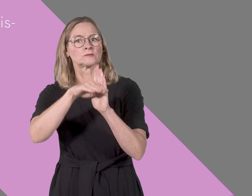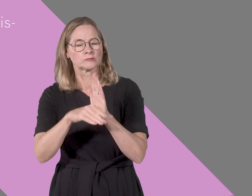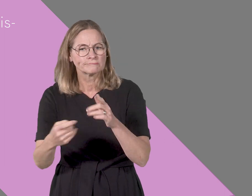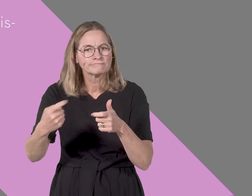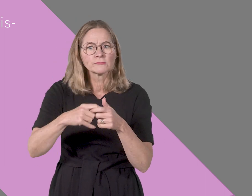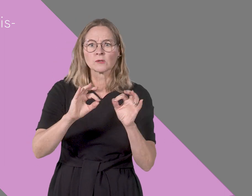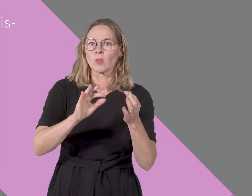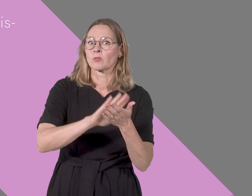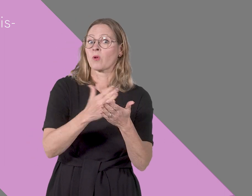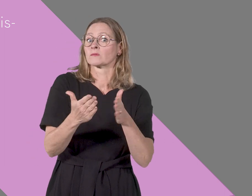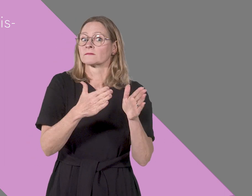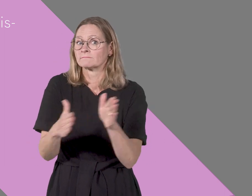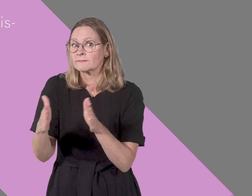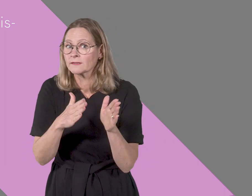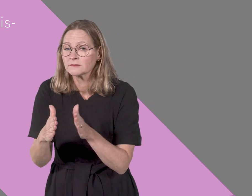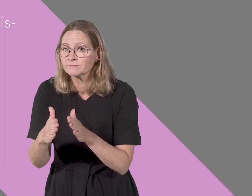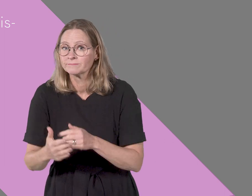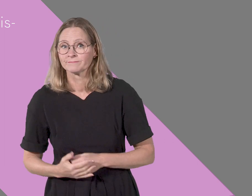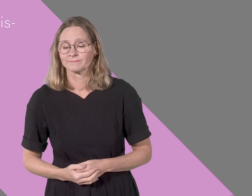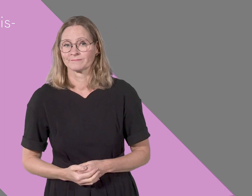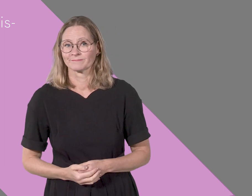tulkkauksen järjestämisestä hyvinvointialueille.